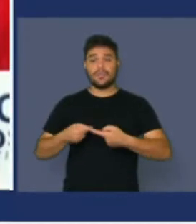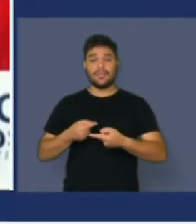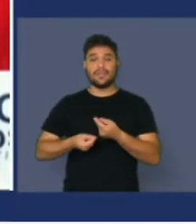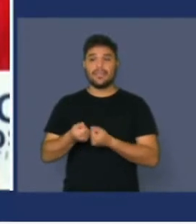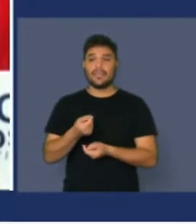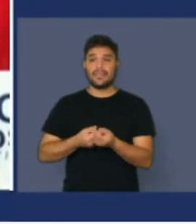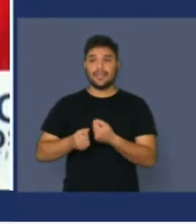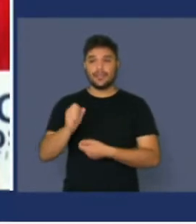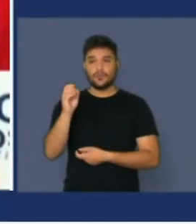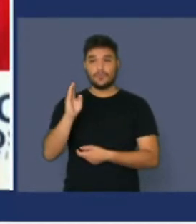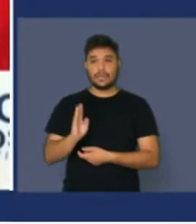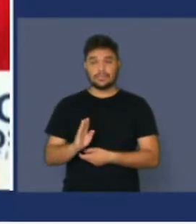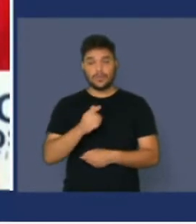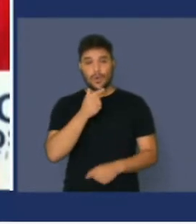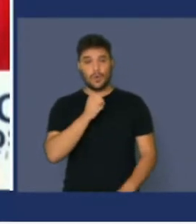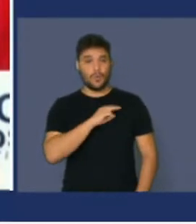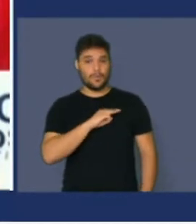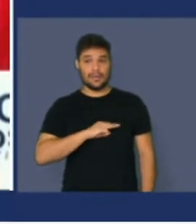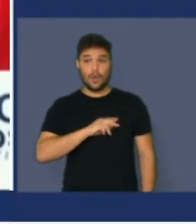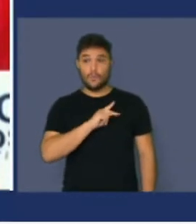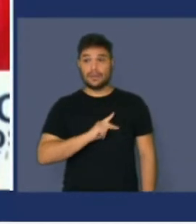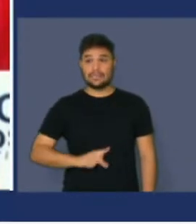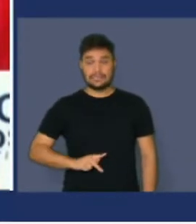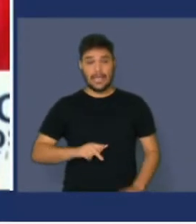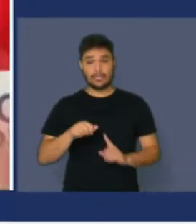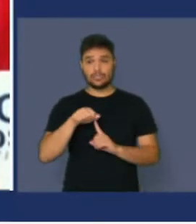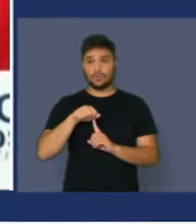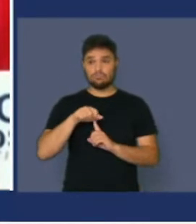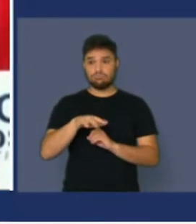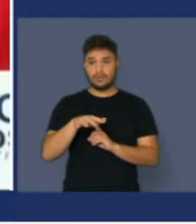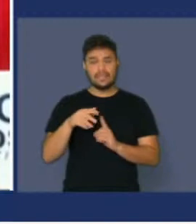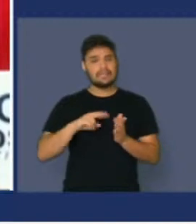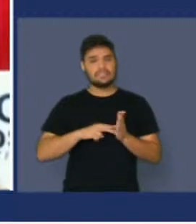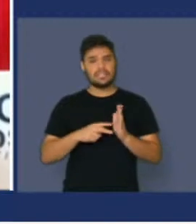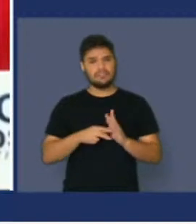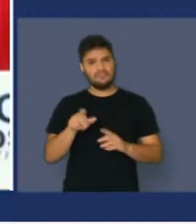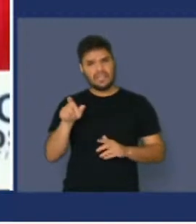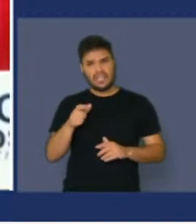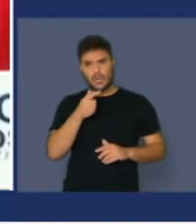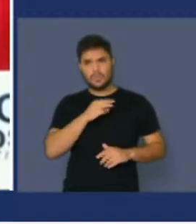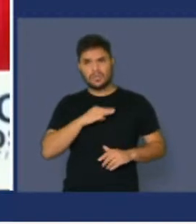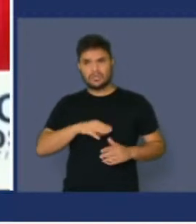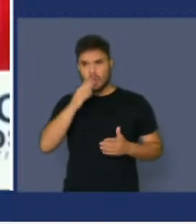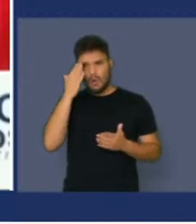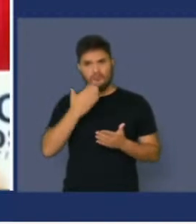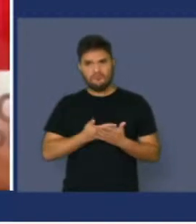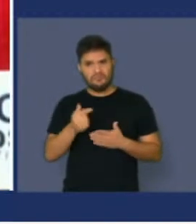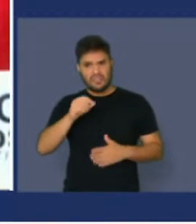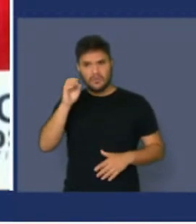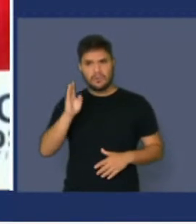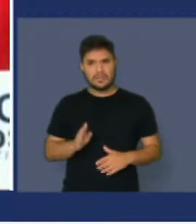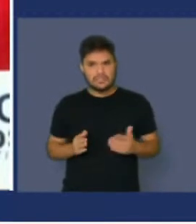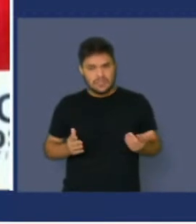DIZER QUE O MINISTRO NÃO CONFIA NO MINISTRO DO BRASIL, O PRESIDENTE DO BANCO CENTRAL NÃO CONFIA NA MOEDA DO BRASIL QUE ELE INVESTE EM MOEDA